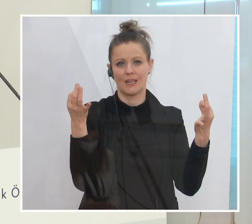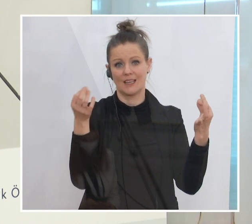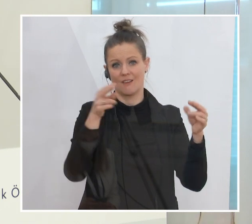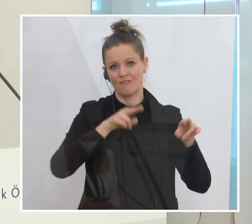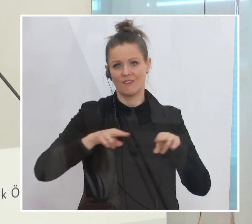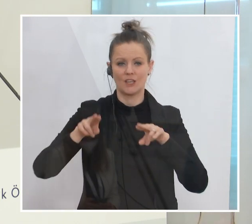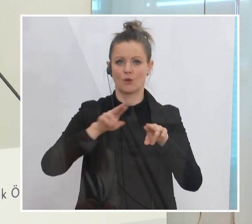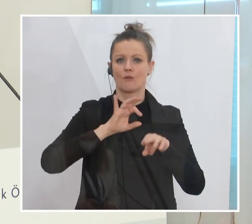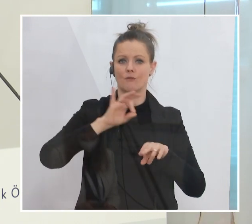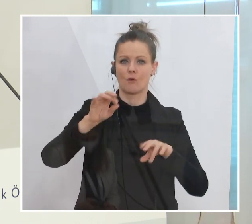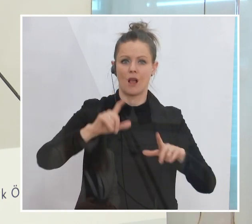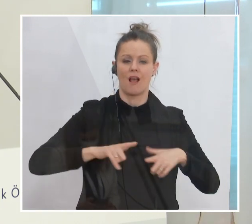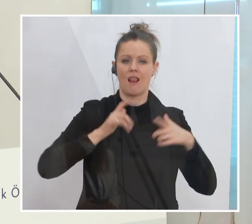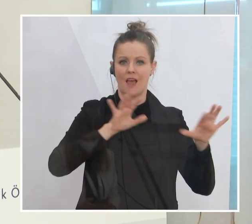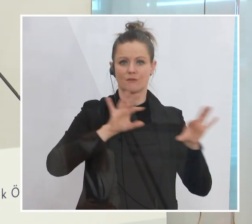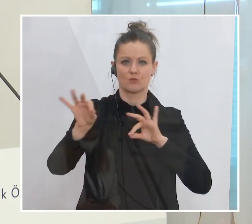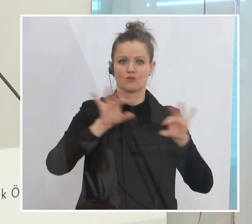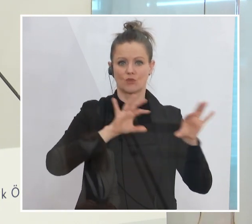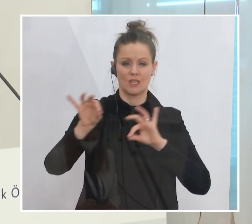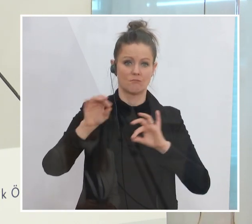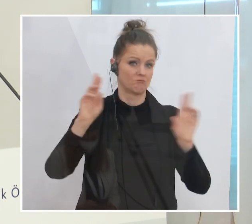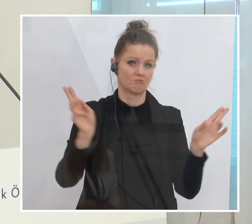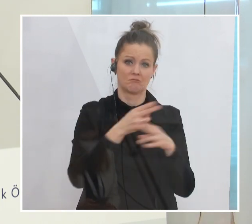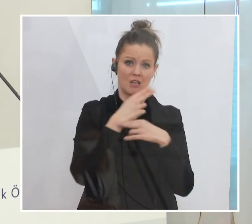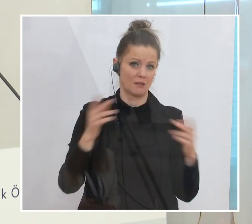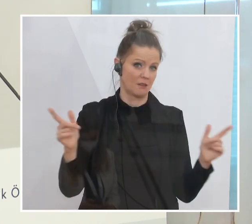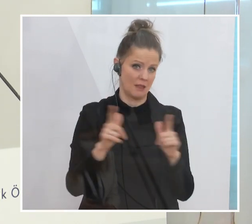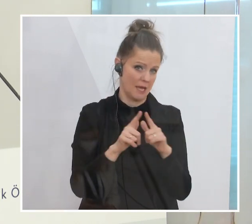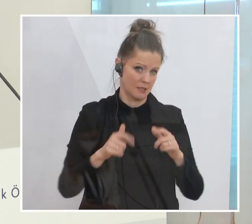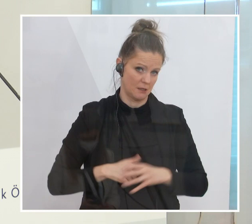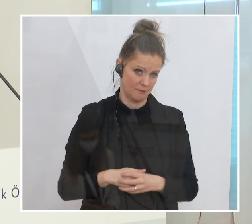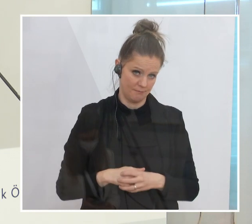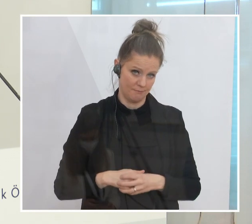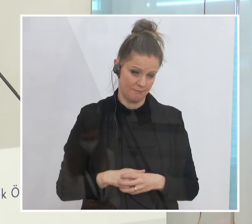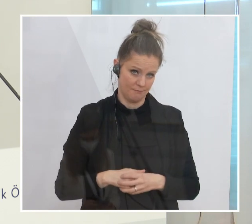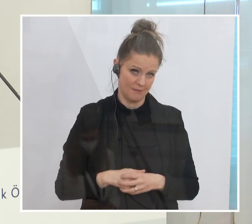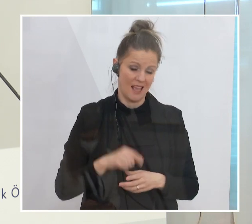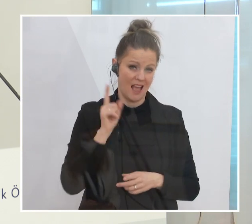für Livestreams nicht leisten können. Und das wäre aber sehr, sehr wichtig,